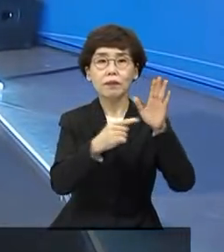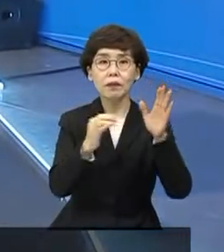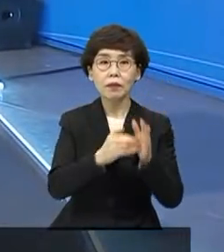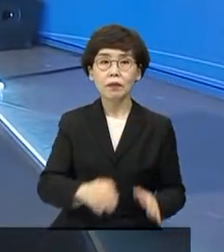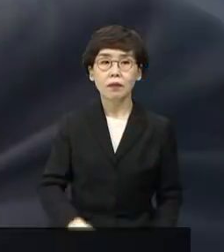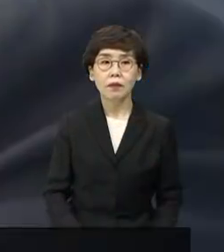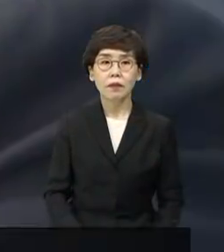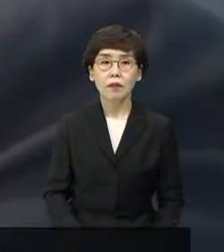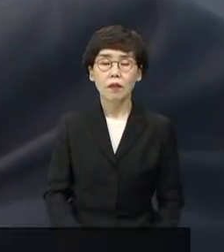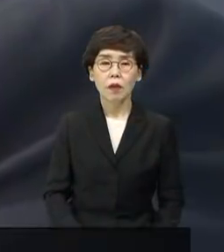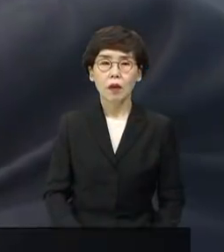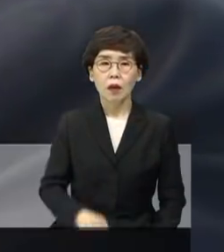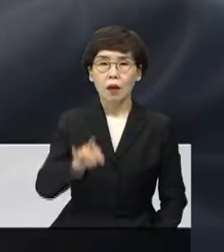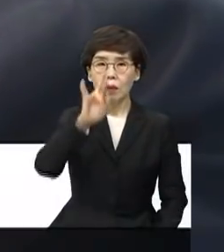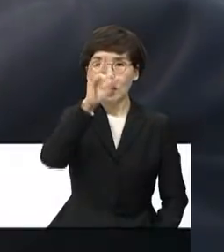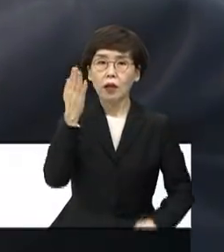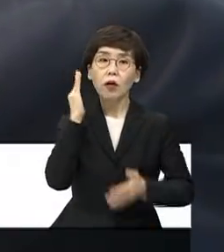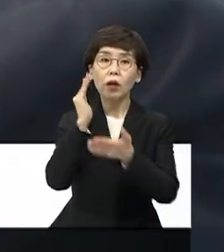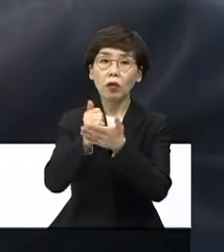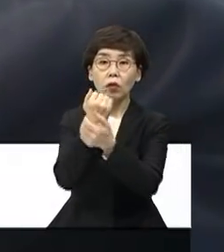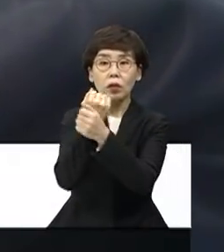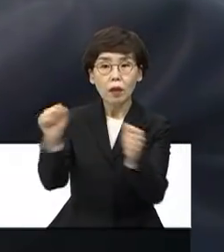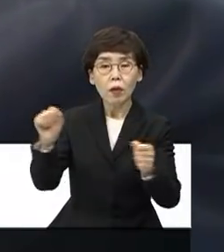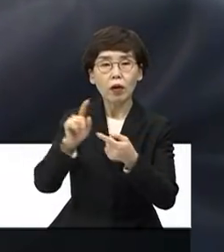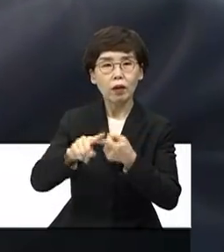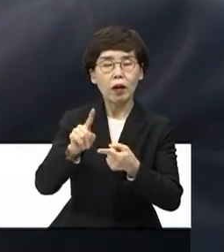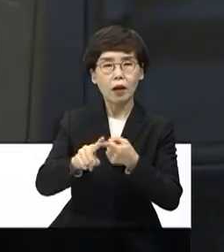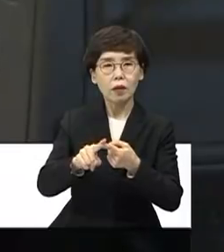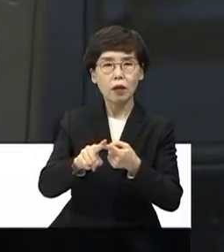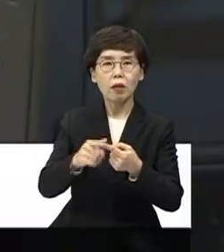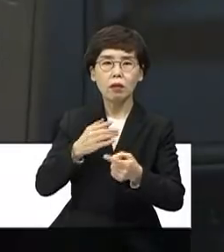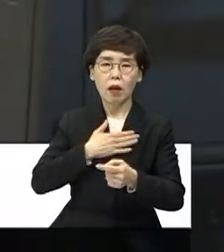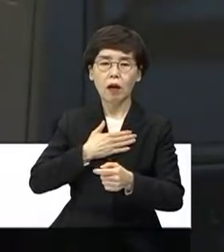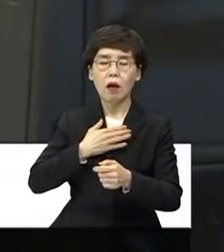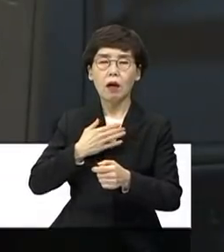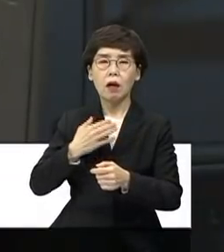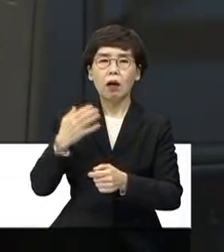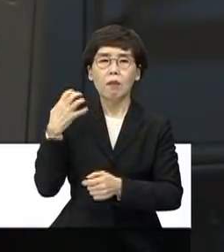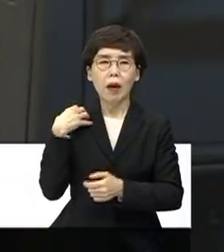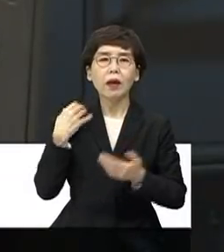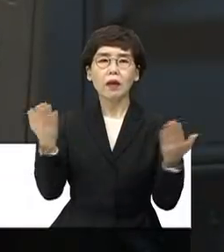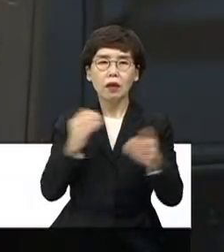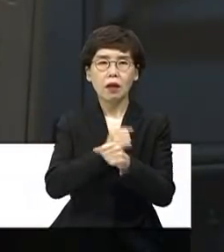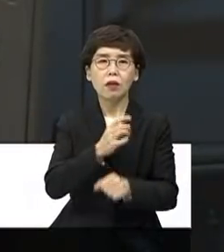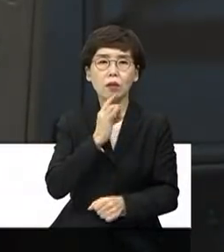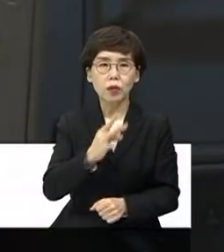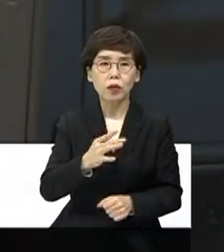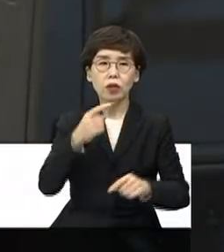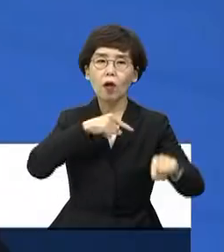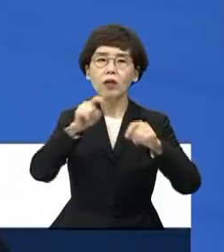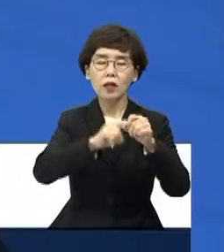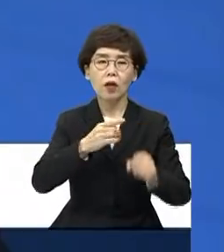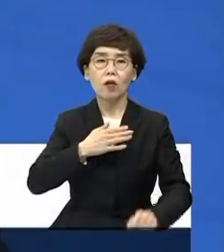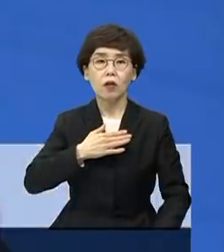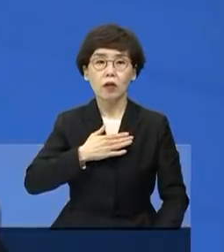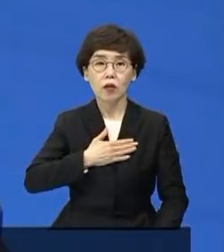박근혜 전 대통령의 사면을 두고는 직분에 의한 일이었다며 정치적, 정서적으로 대단히 미안한 마음이라고 밝혔습니다.